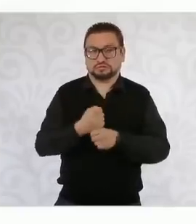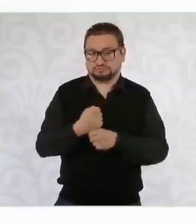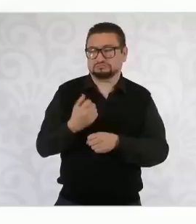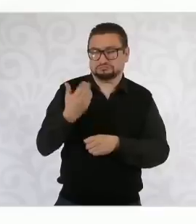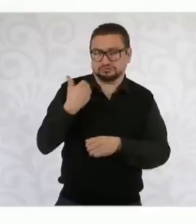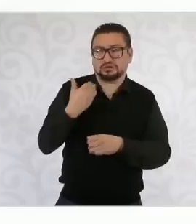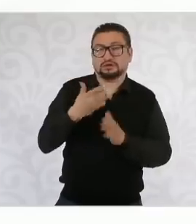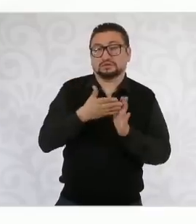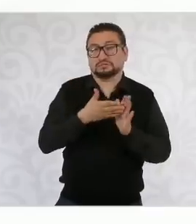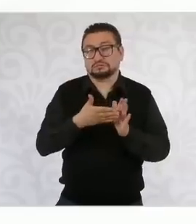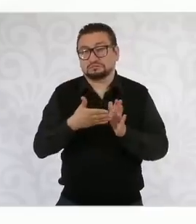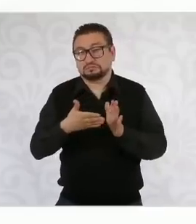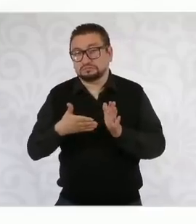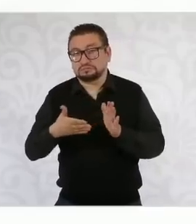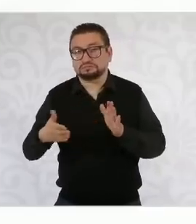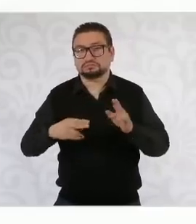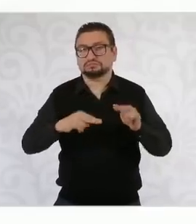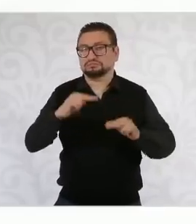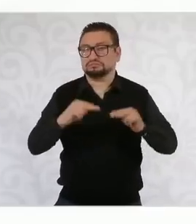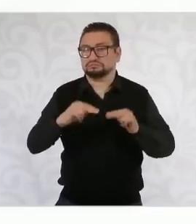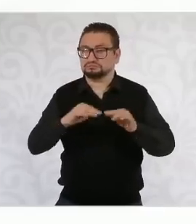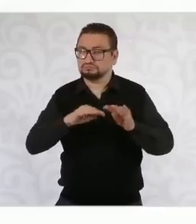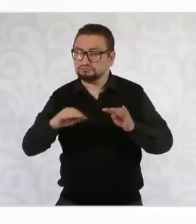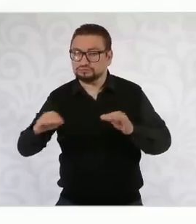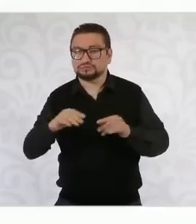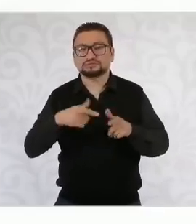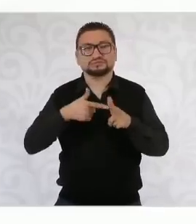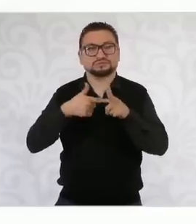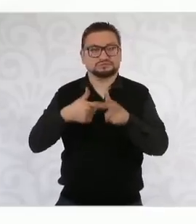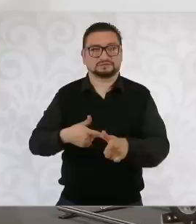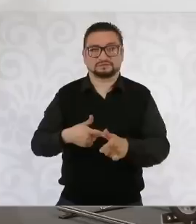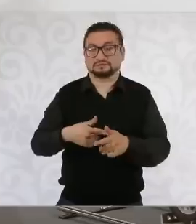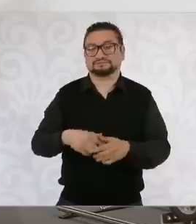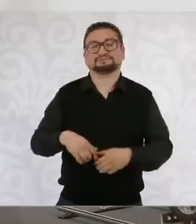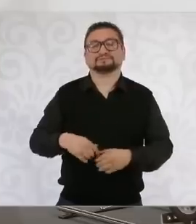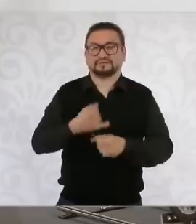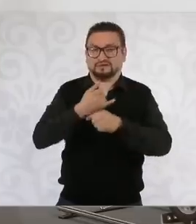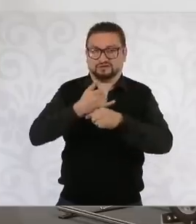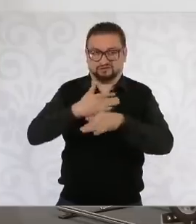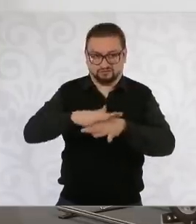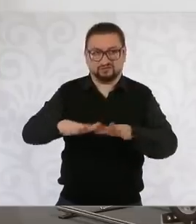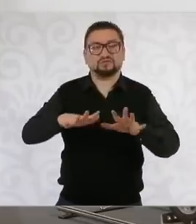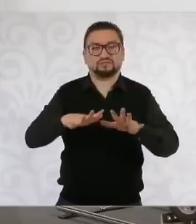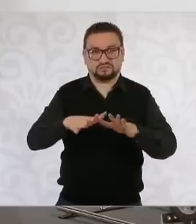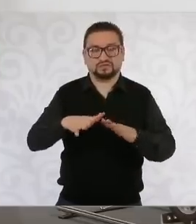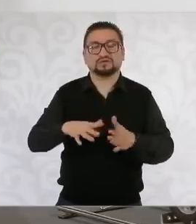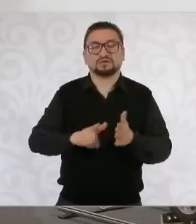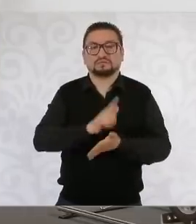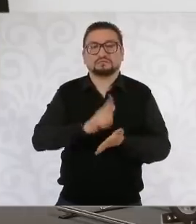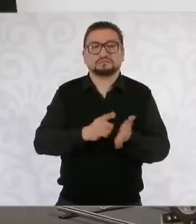se ha mantenido estable es todo por mi parte en cuanto al informe de incidencia delictiva permiso